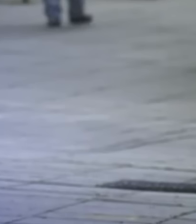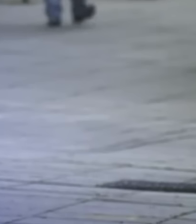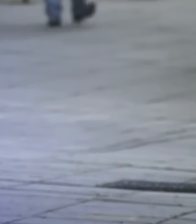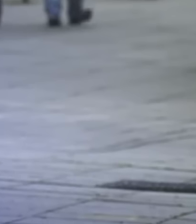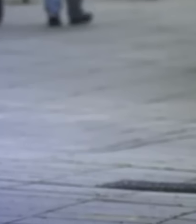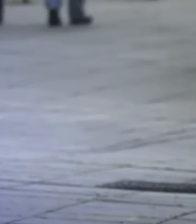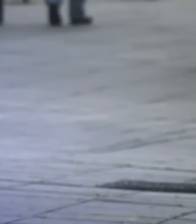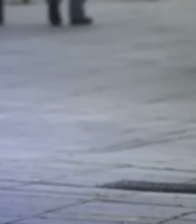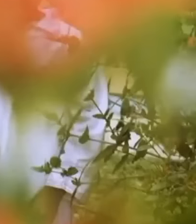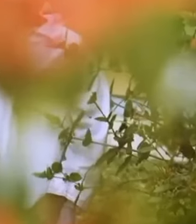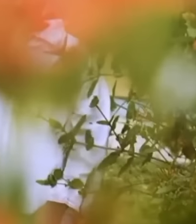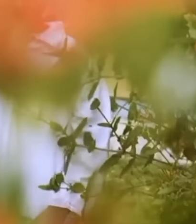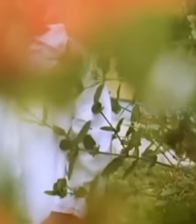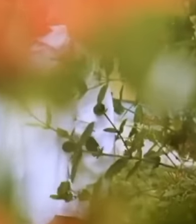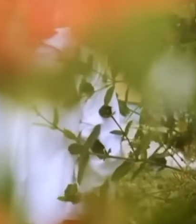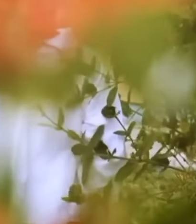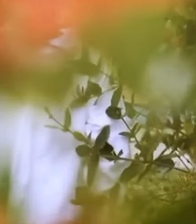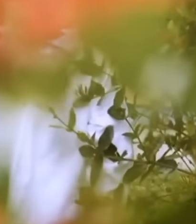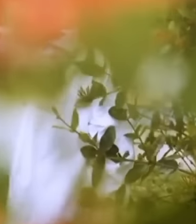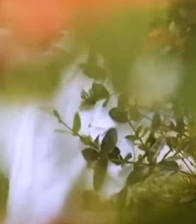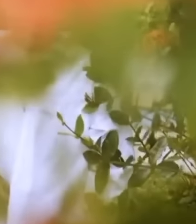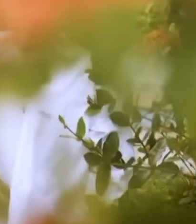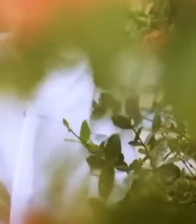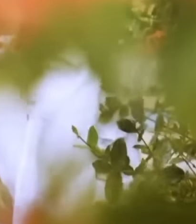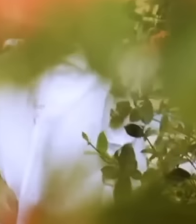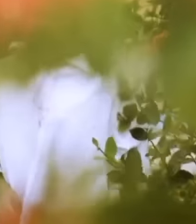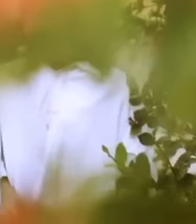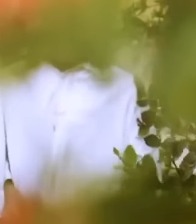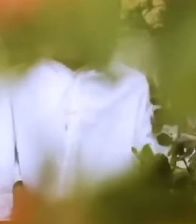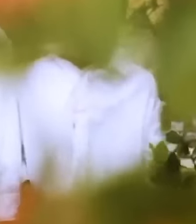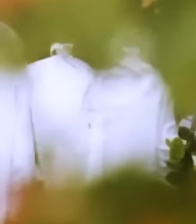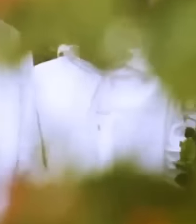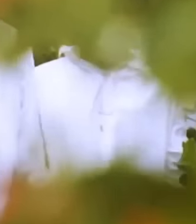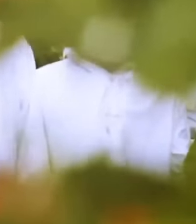convirtiéndose en el mes con menos homicidios dolosos de los últimos 12 años.